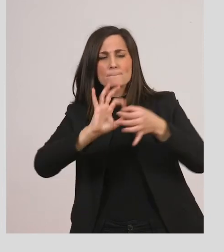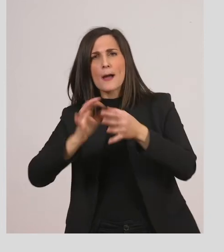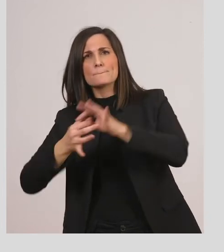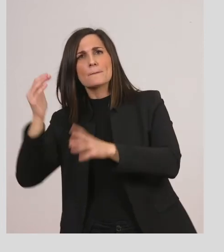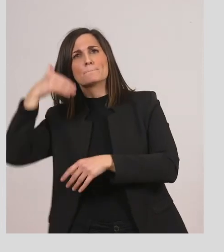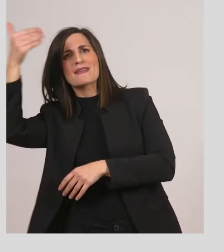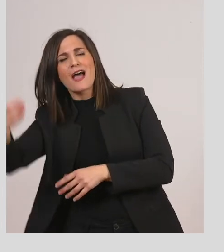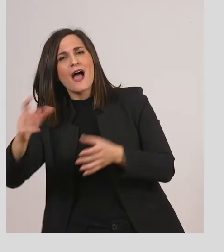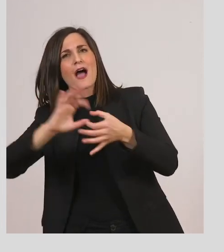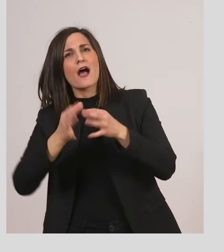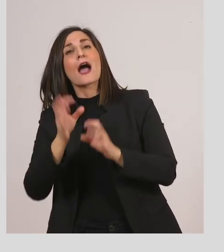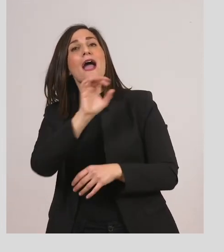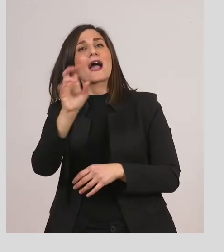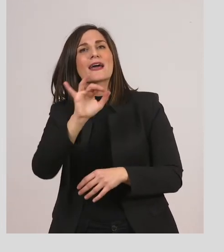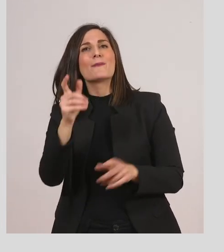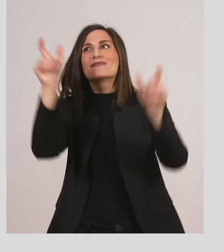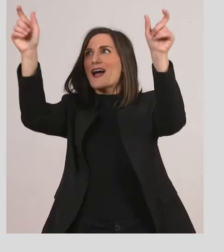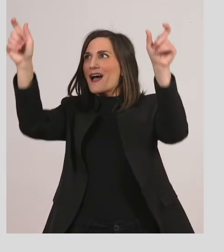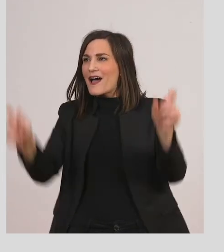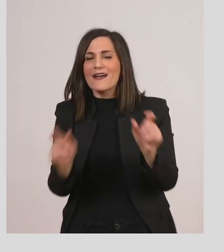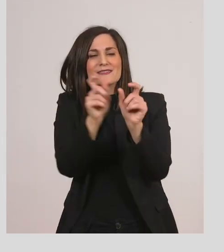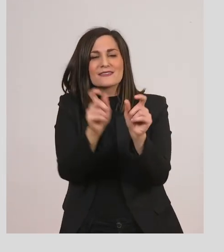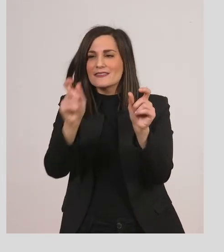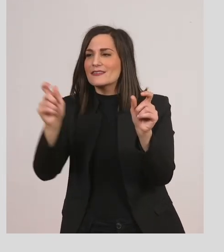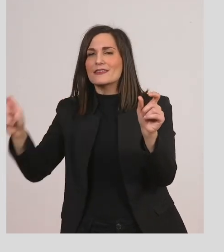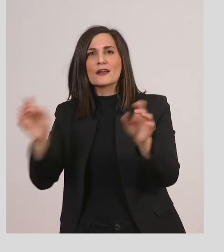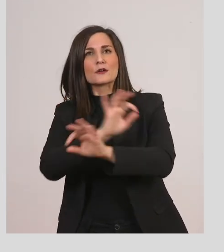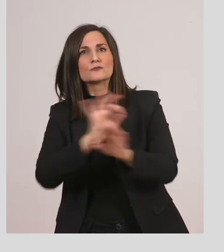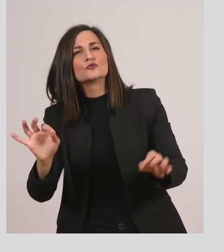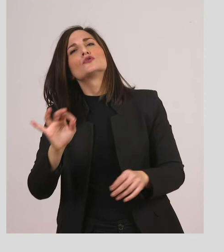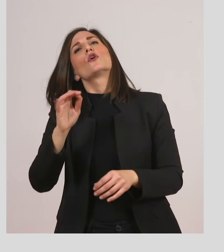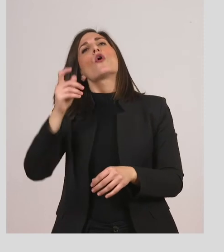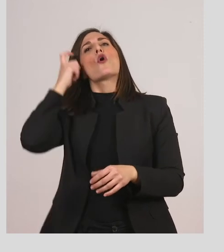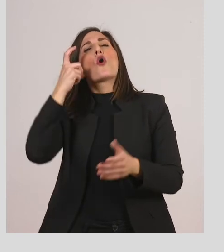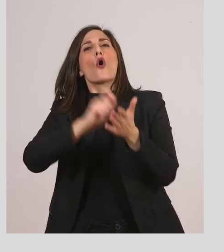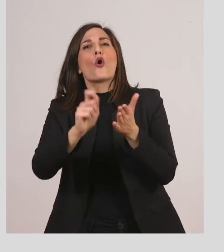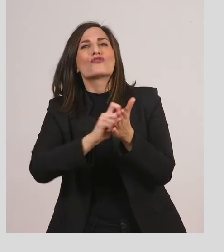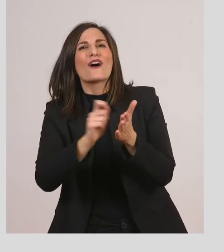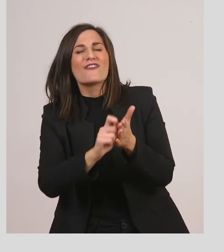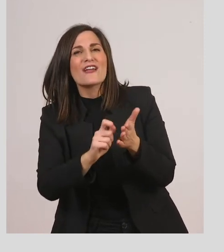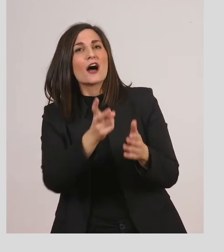Αν προσέχαμε τα γράμματα, τα περιθώρια και τα κενά. Αν προσέχαμε την ορθογραφία. Αν χρησιμοποιήσαμε τον υπολογιστή για να βρούμε ιδέες...